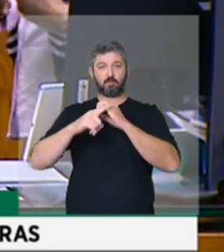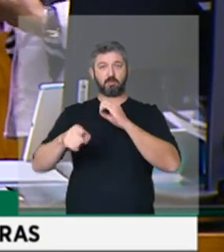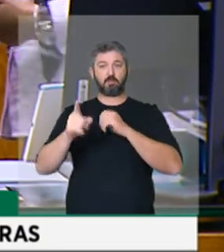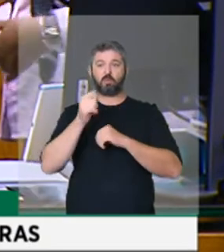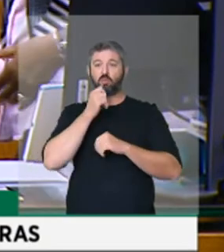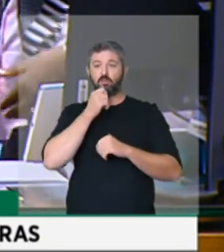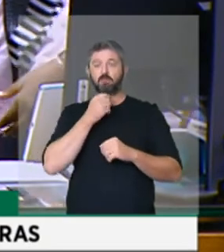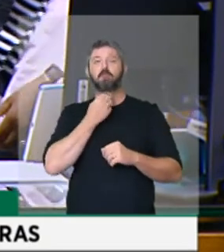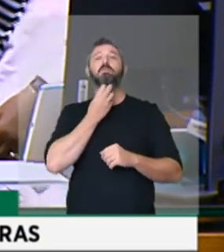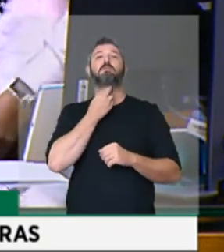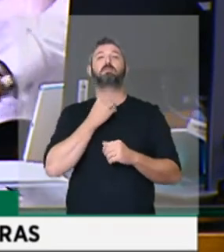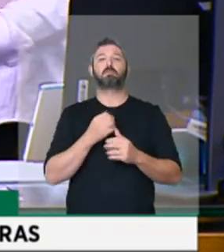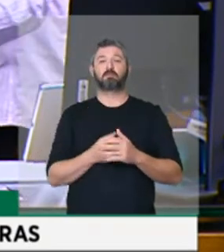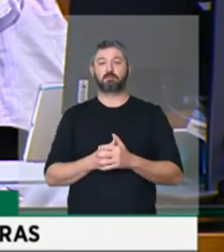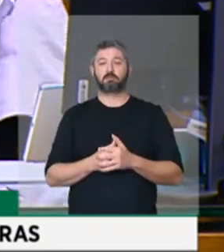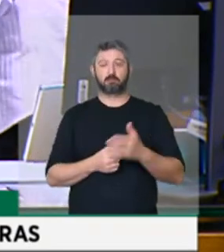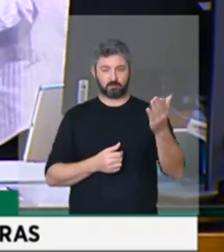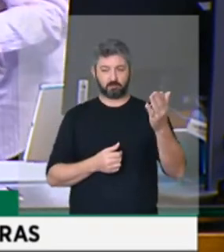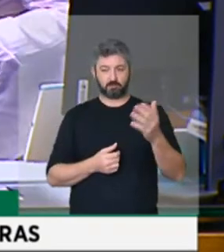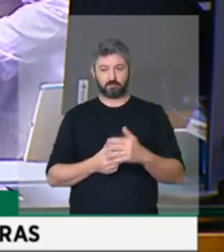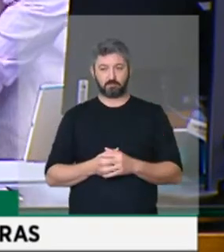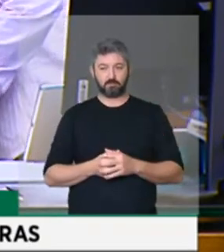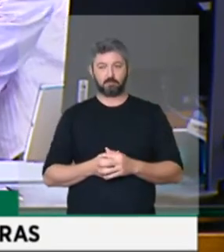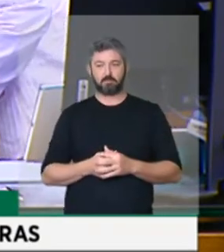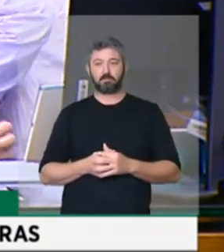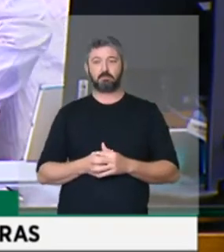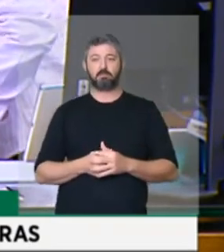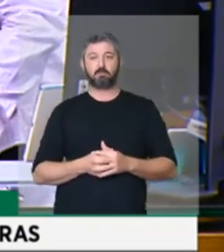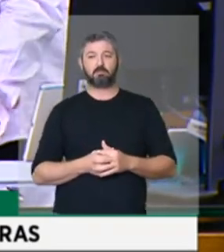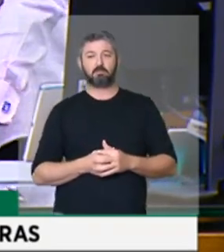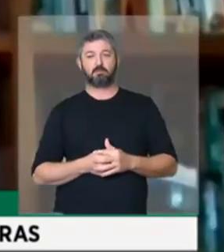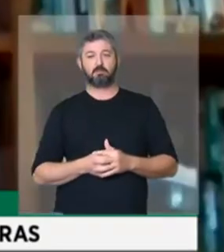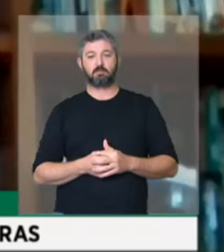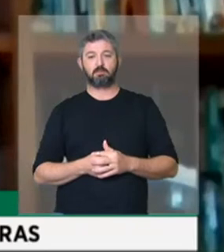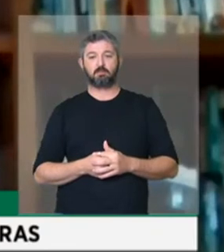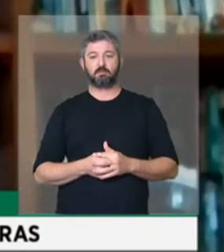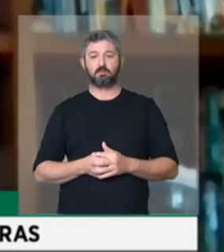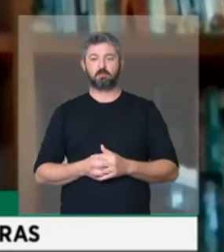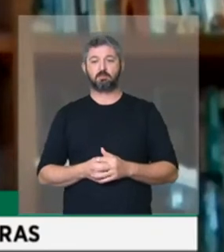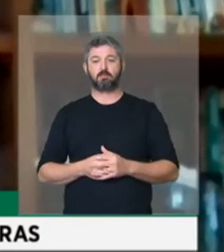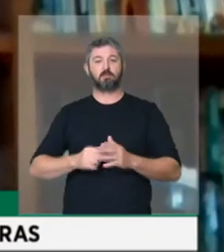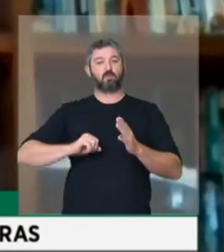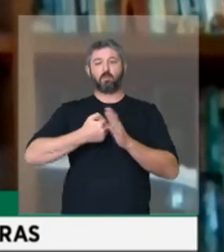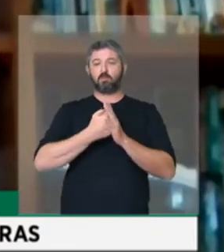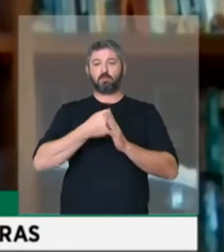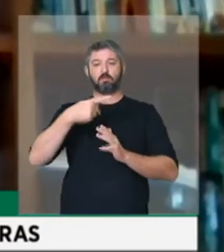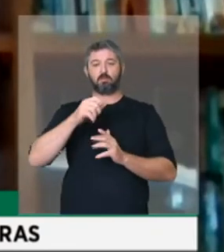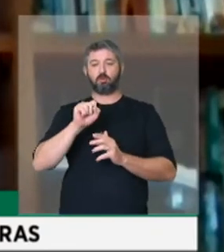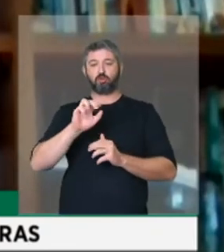SALA? -- [DEPUTADA]: PRESIDENTE A REDE EM OBSTRUÇÃO, PRESIDENTE. [PRESIDENTE]: DEPUTADO IVAN PARECE QUE NÃO ESTÁ NA SALA, DEPUTADO. -- [DEPUTADO]: ESTÁ NA